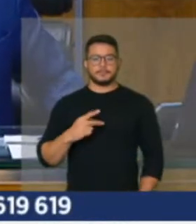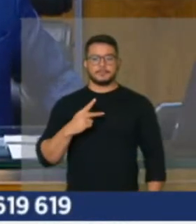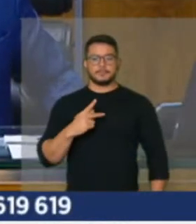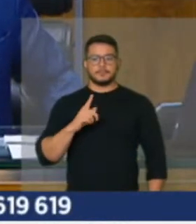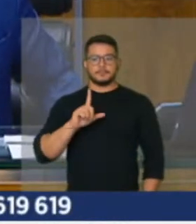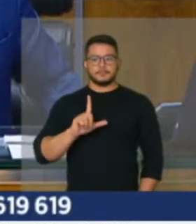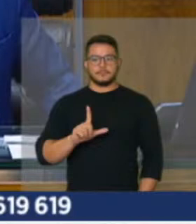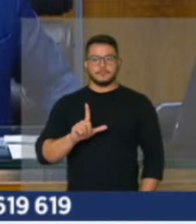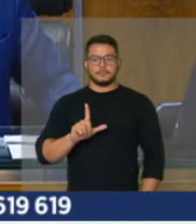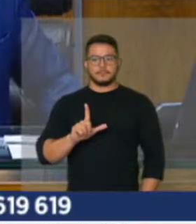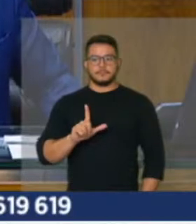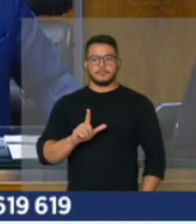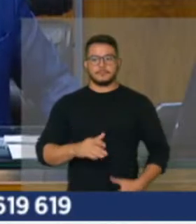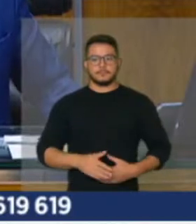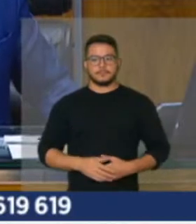PRESIDENTE... PRESIDENTE... O